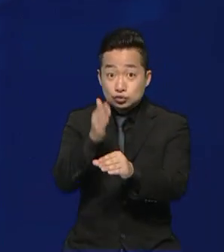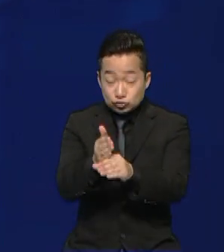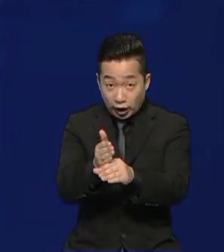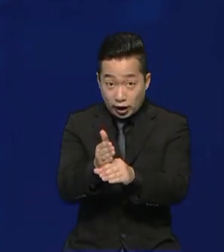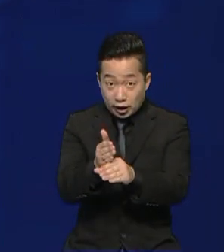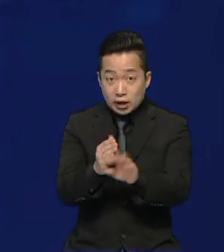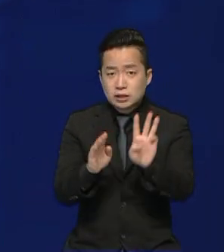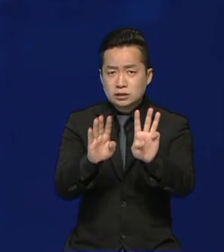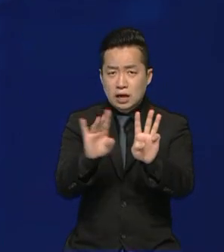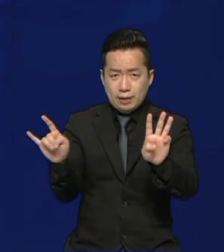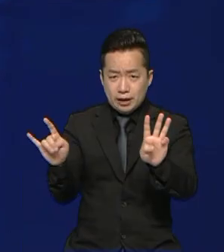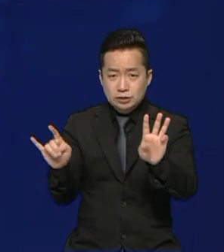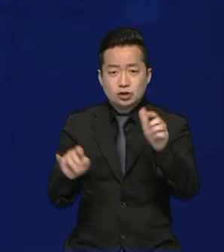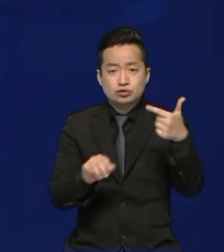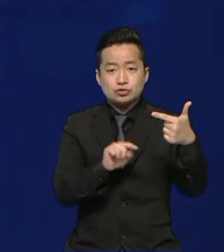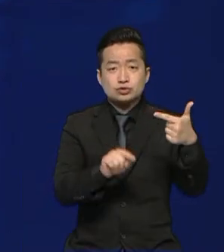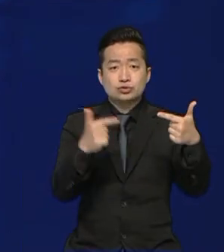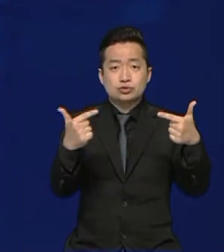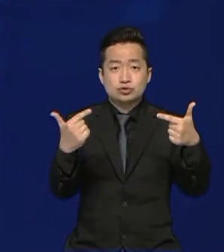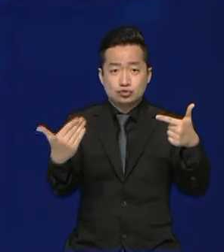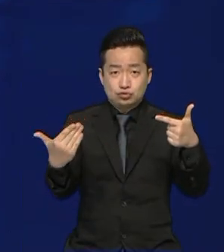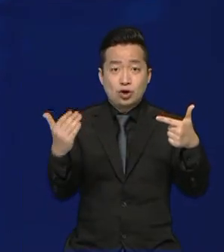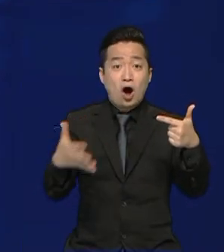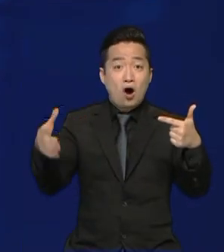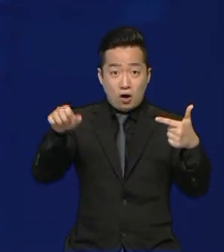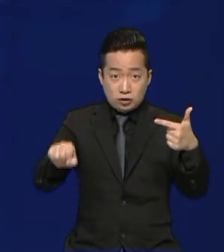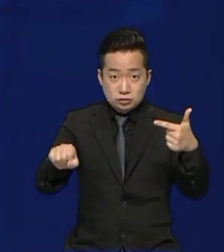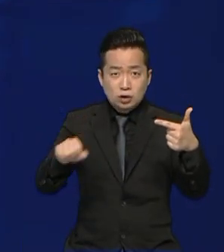정도가 제3자에게 넘어간 것으로 나타났습니다.